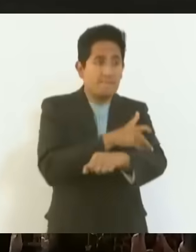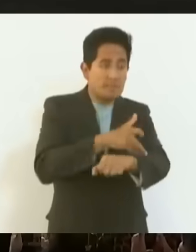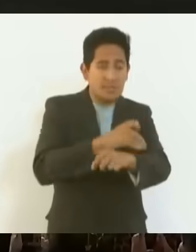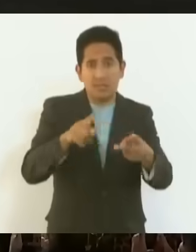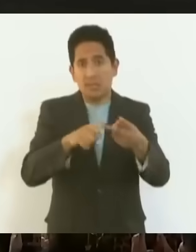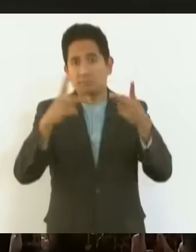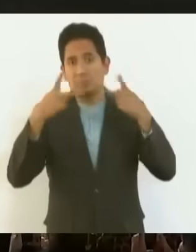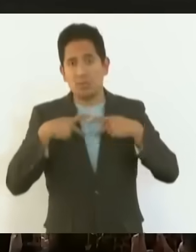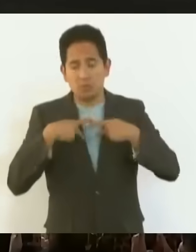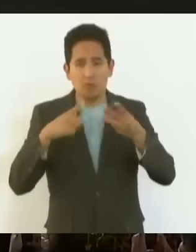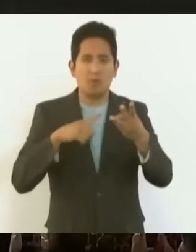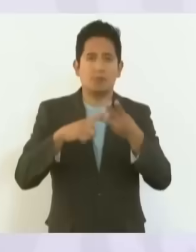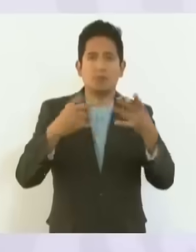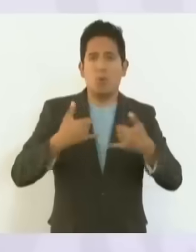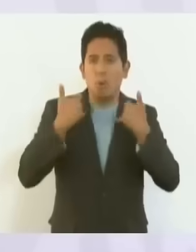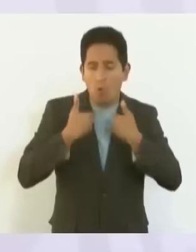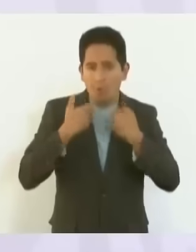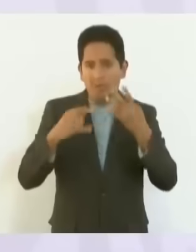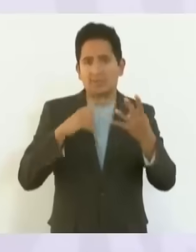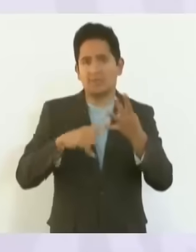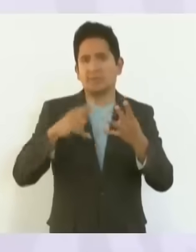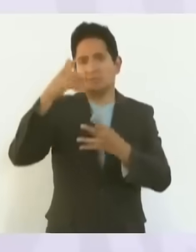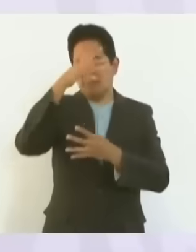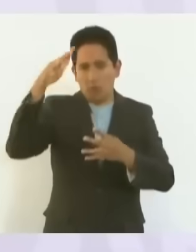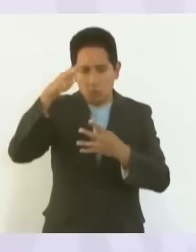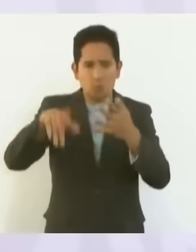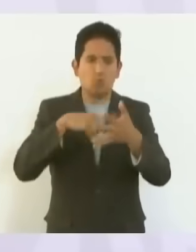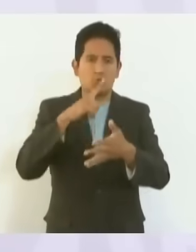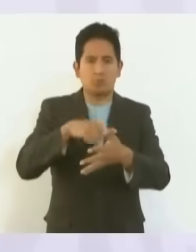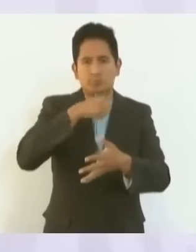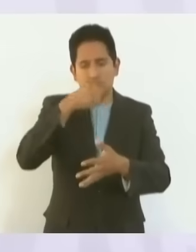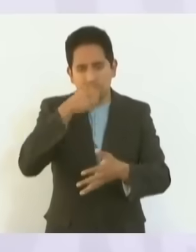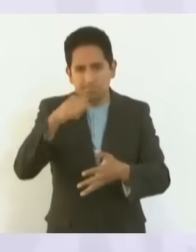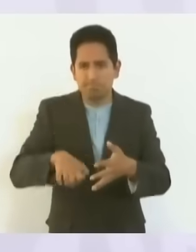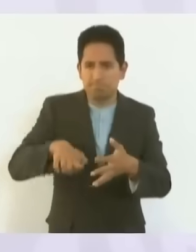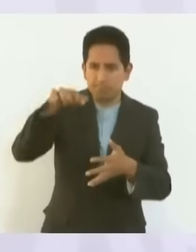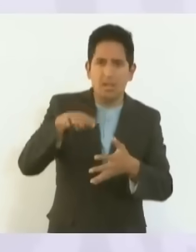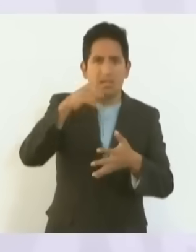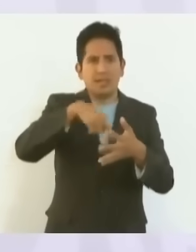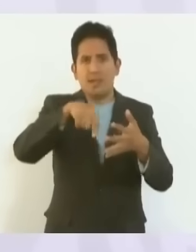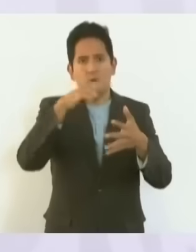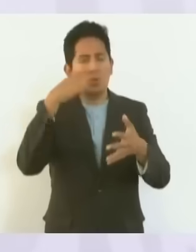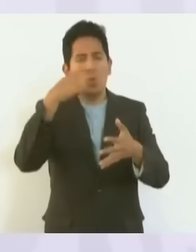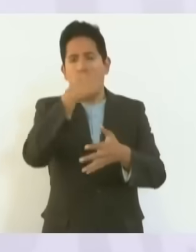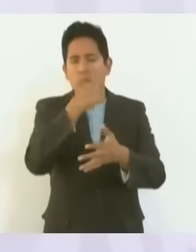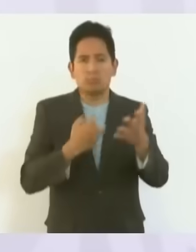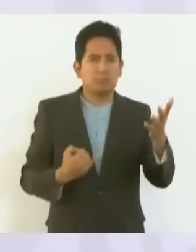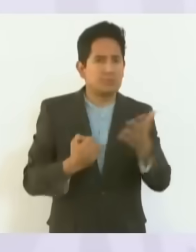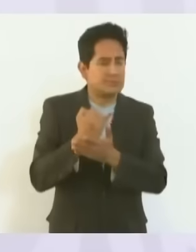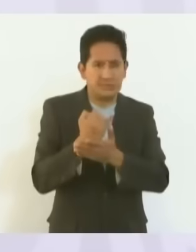los jóvenes, los adultos, adultas mayores que deciden de manera voluntaria entregar un arma